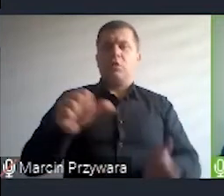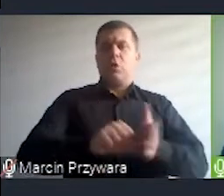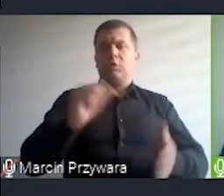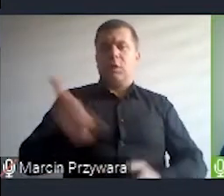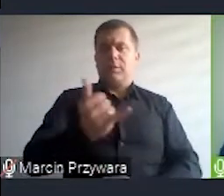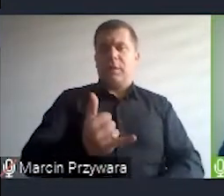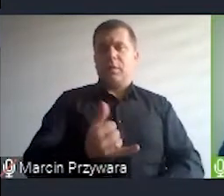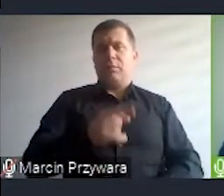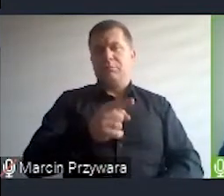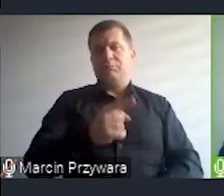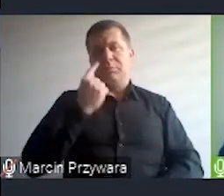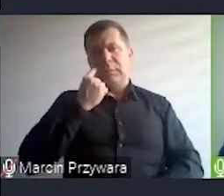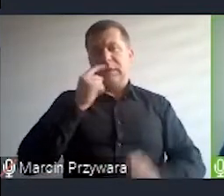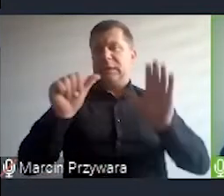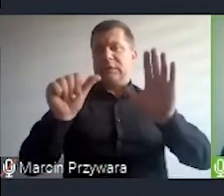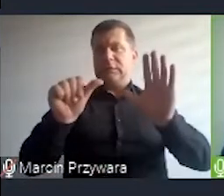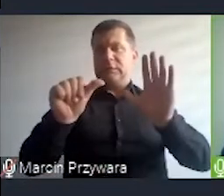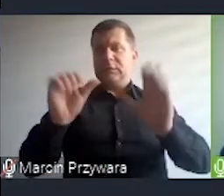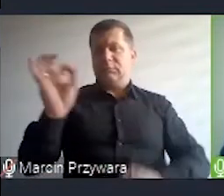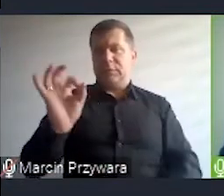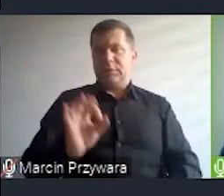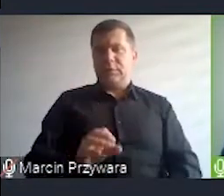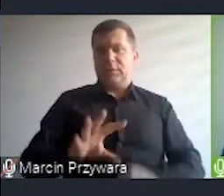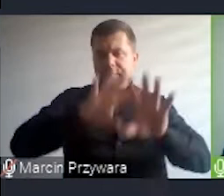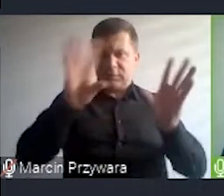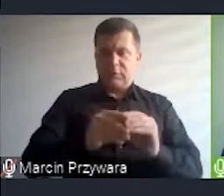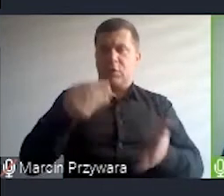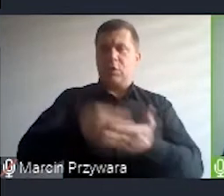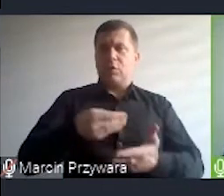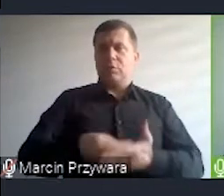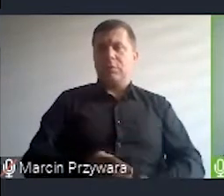która odpowiada powiedzmy 6 % wszystkich kosztów.